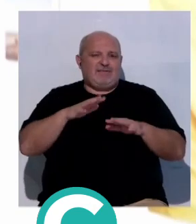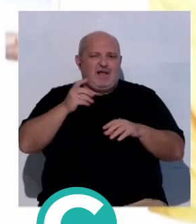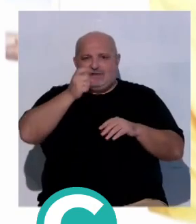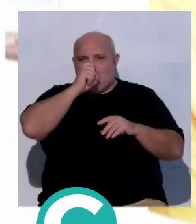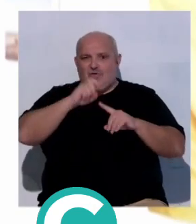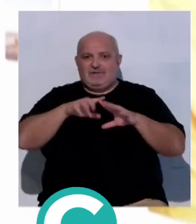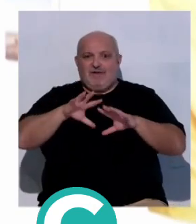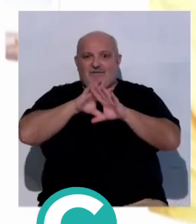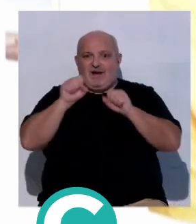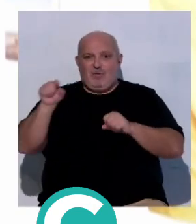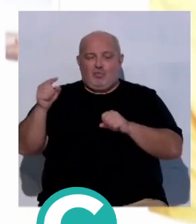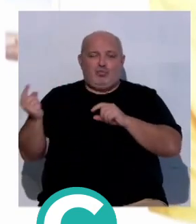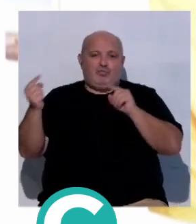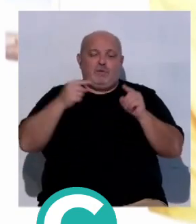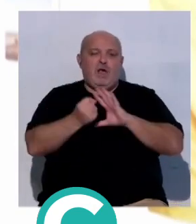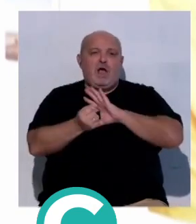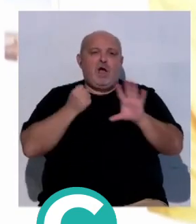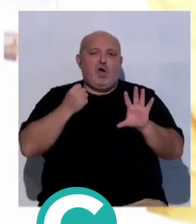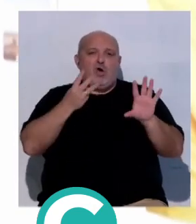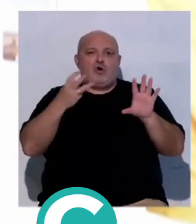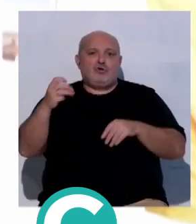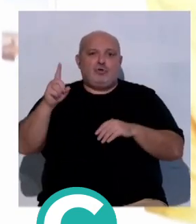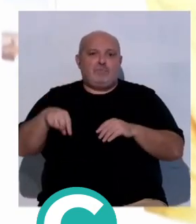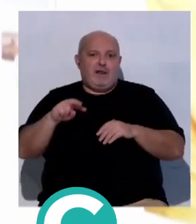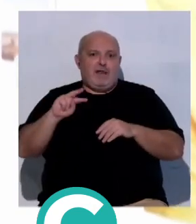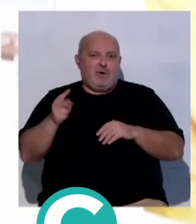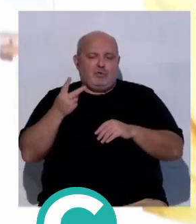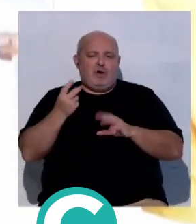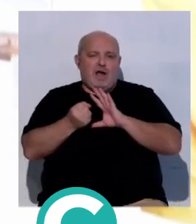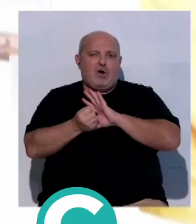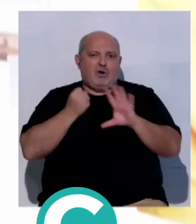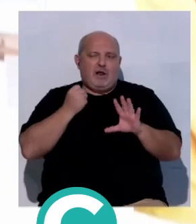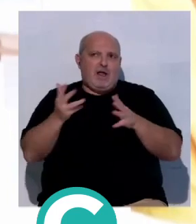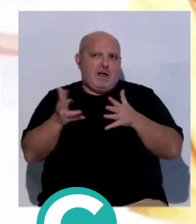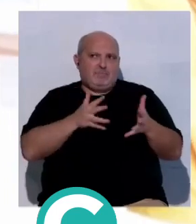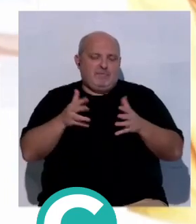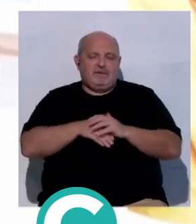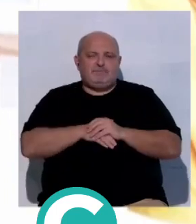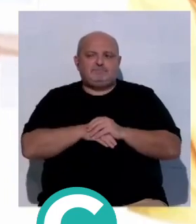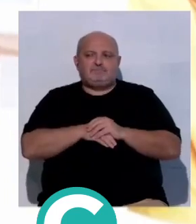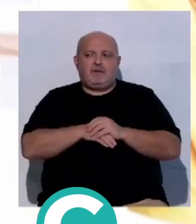Es verdad que había un ahorro de 800,000 un ahorro de 800,000 eur aproximadamente eh pero